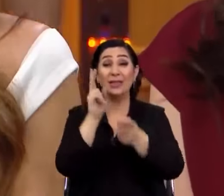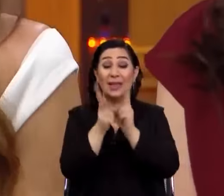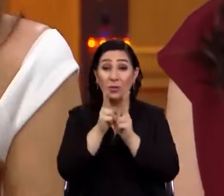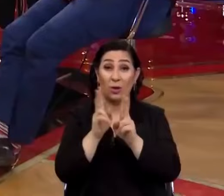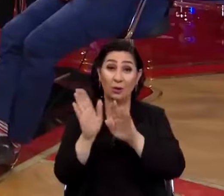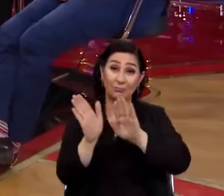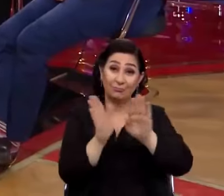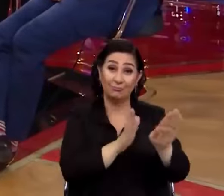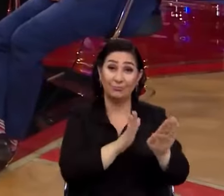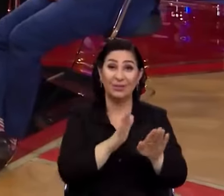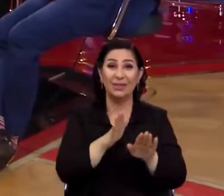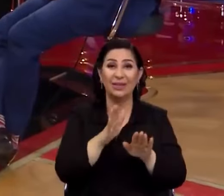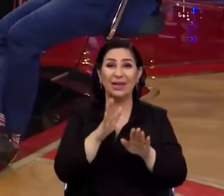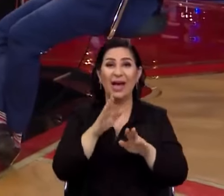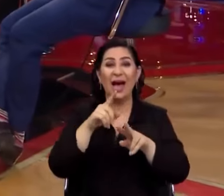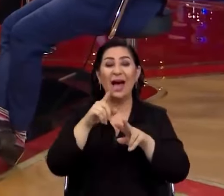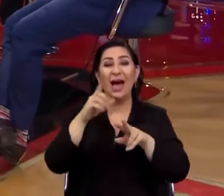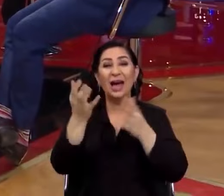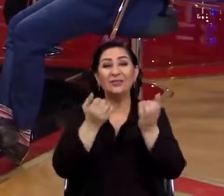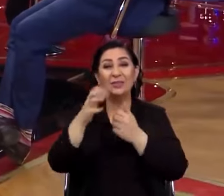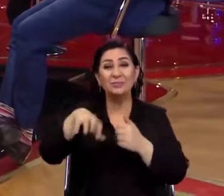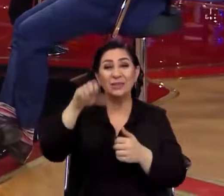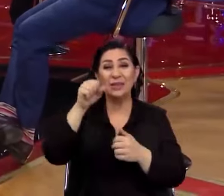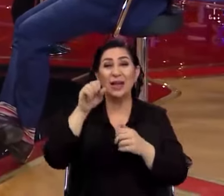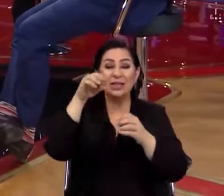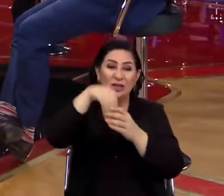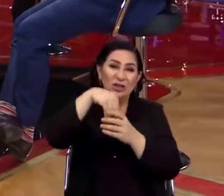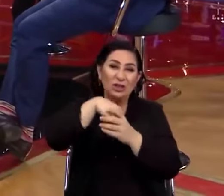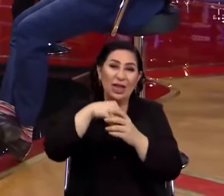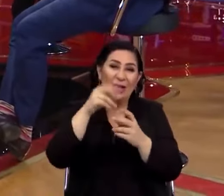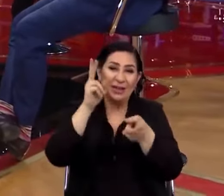aşağı yukarı AVM'lerde olduğu için oar da artık hep AVM'lerde çarşı pazar da